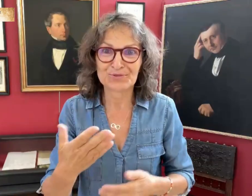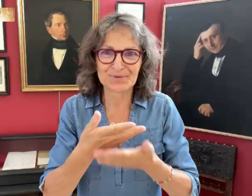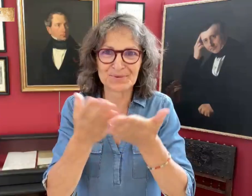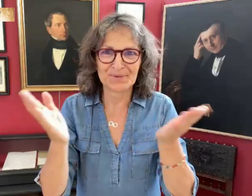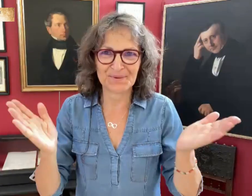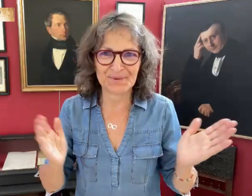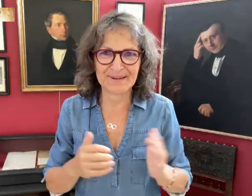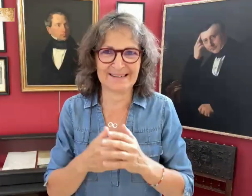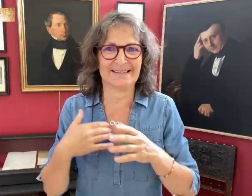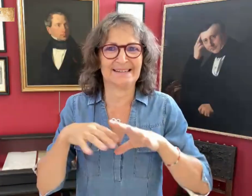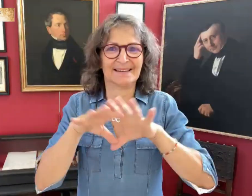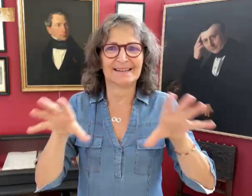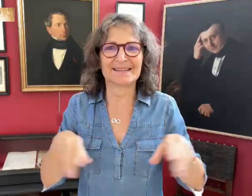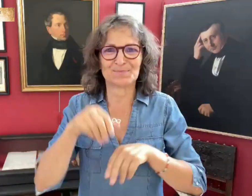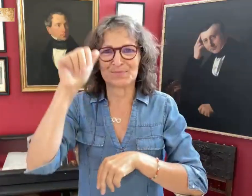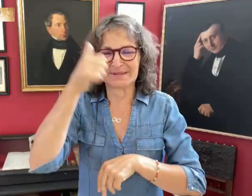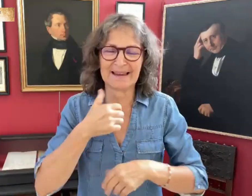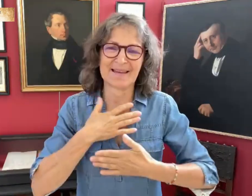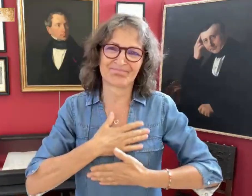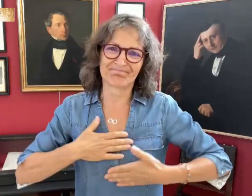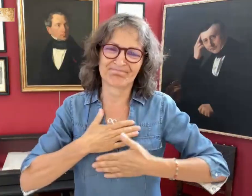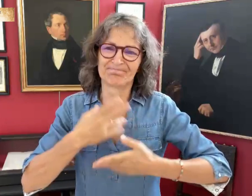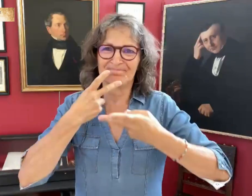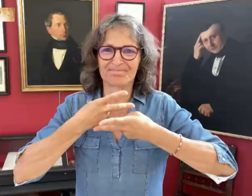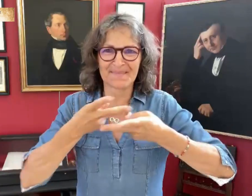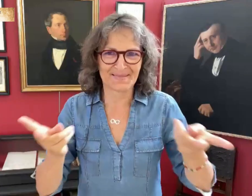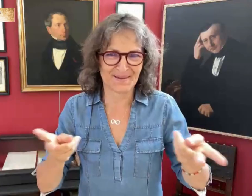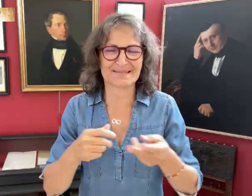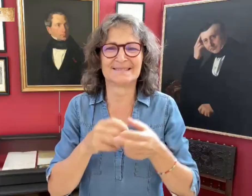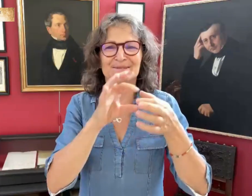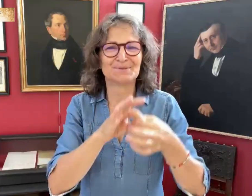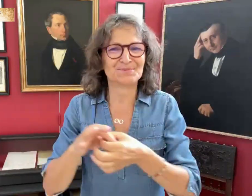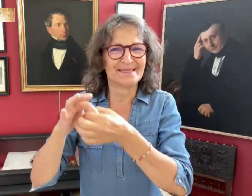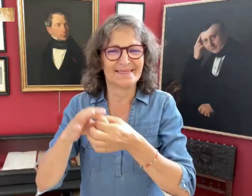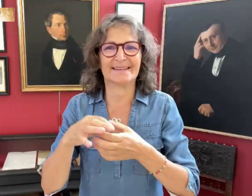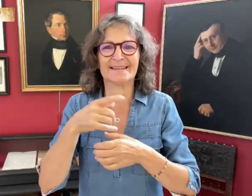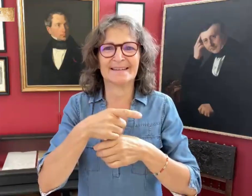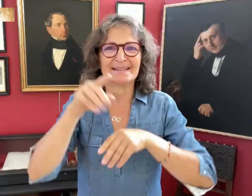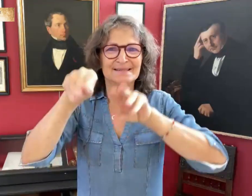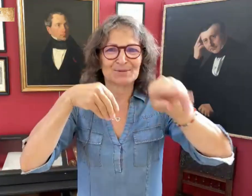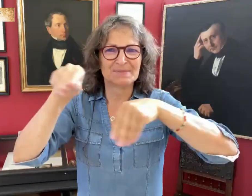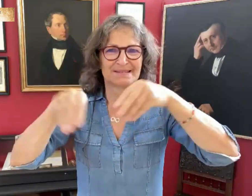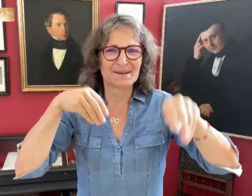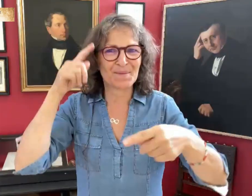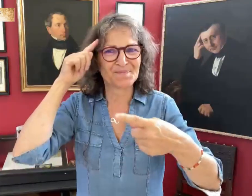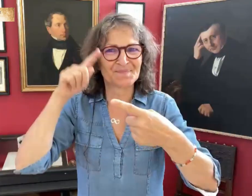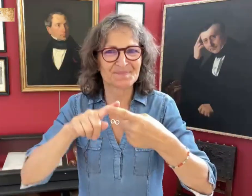Bonjour tout le monde, L'équipe du musée est ravie d'annoncer qu'à la suite de la souscription